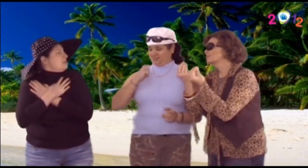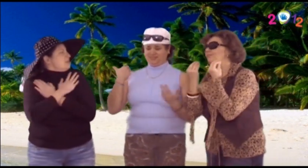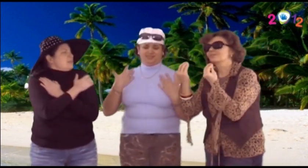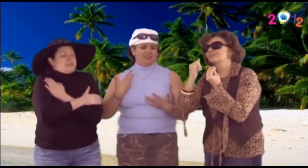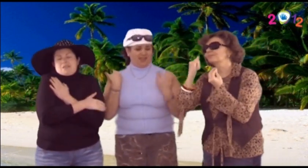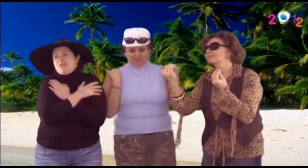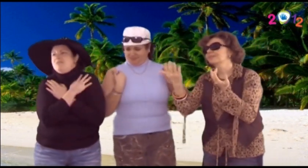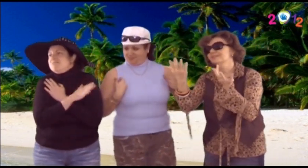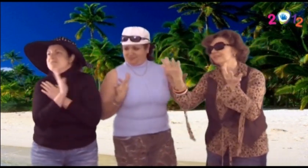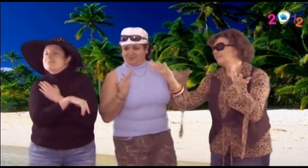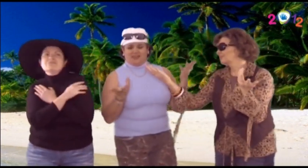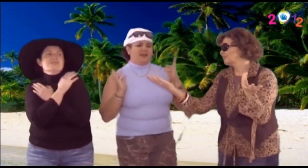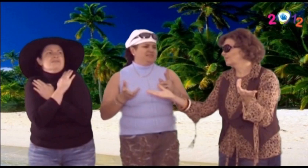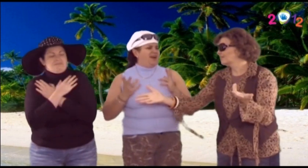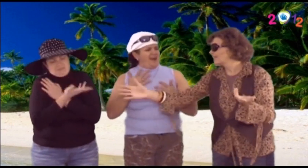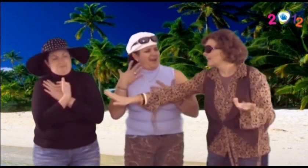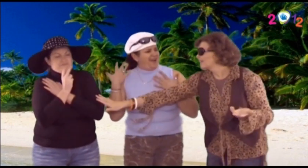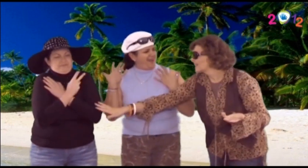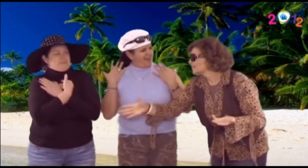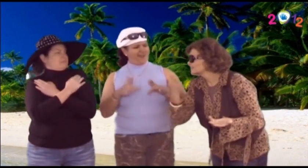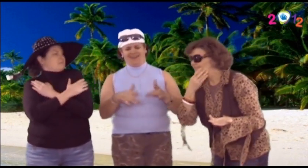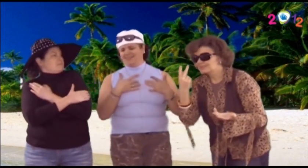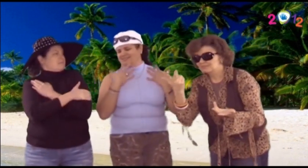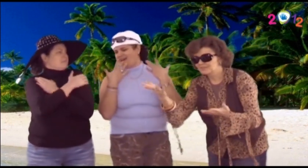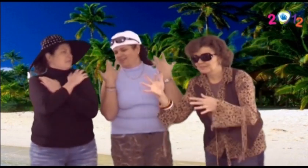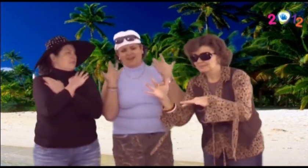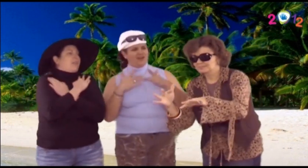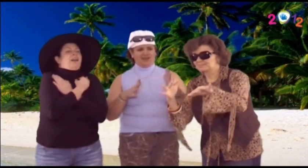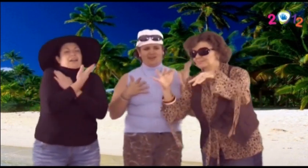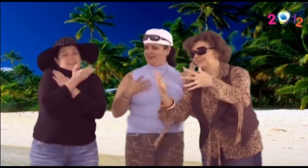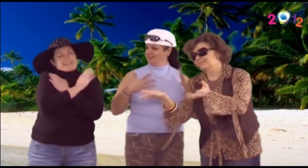Gyönyörû idõ van. Nicsak! Szép a hullámzó víz!